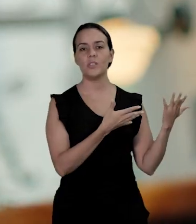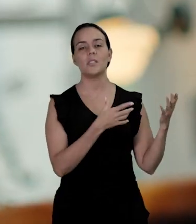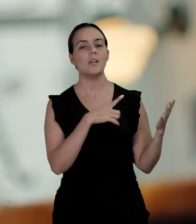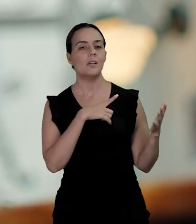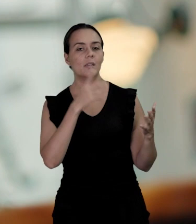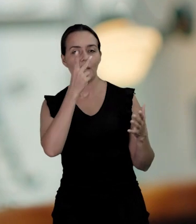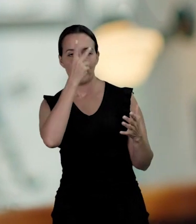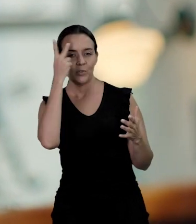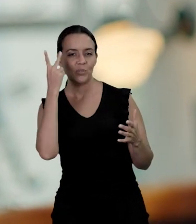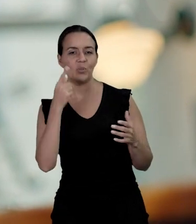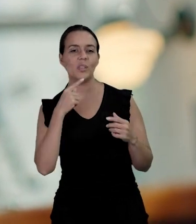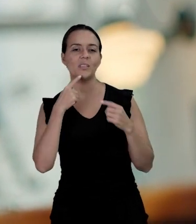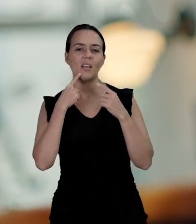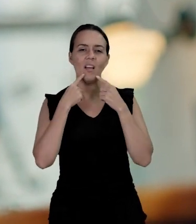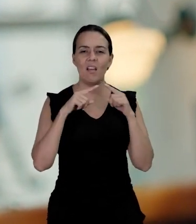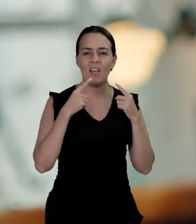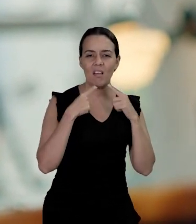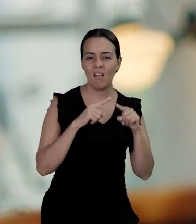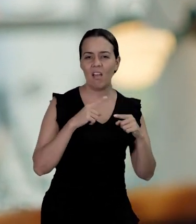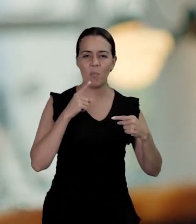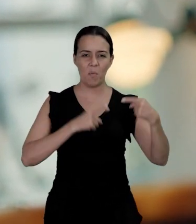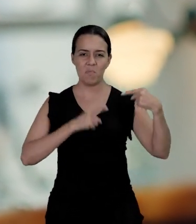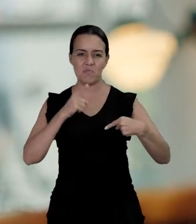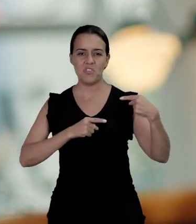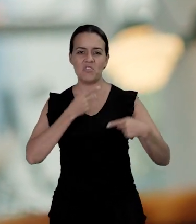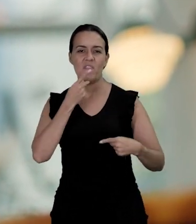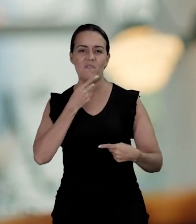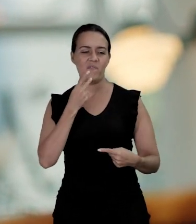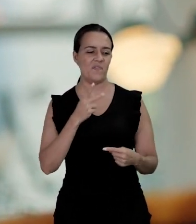de desocupados, e na pandemia, todo mundo ali consumindo arte